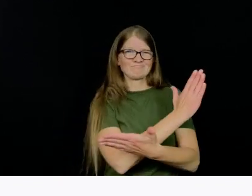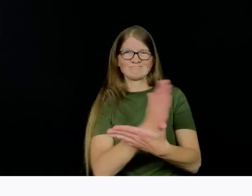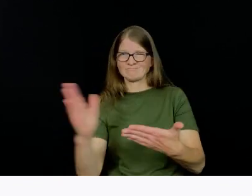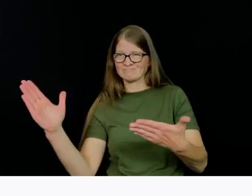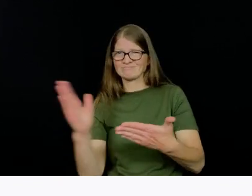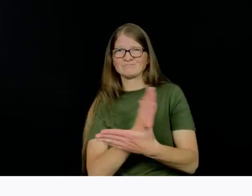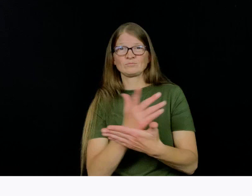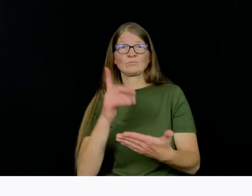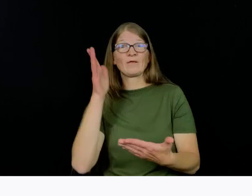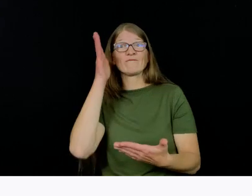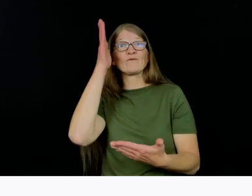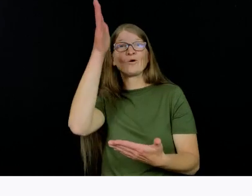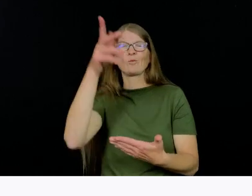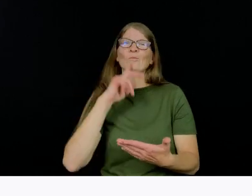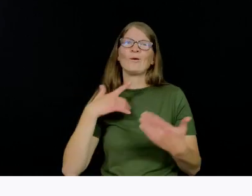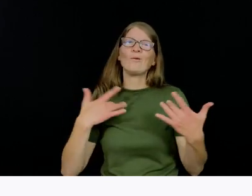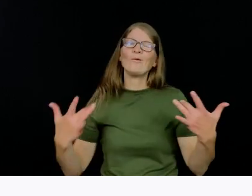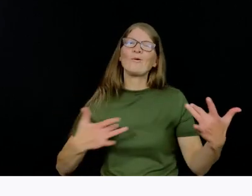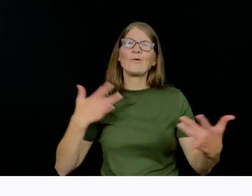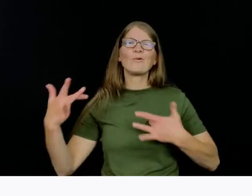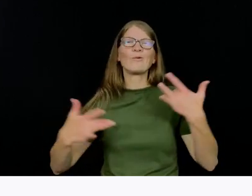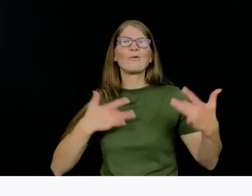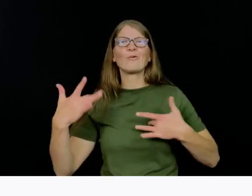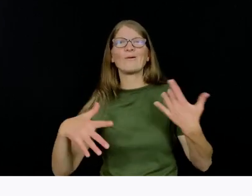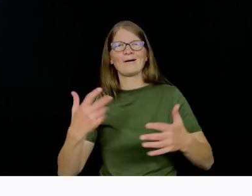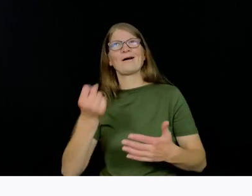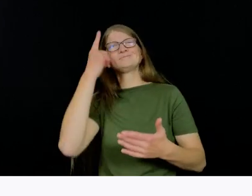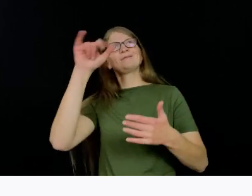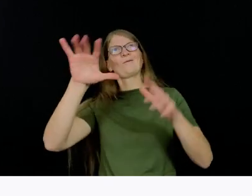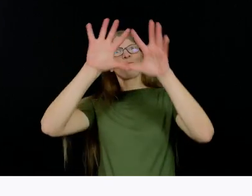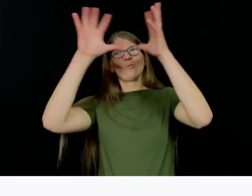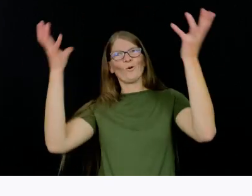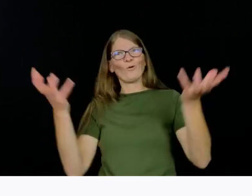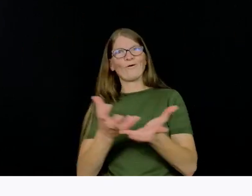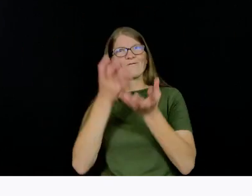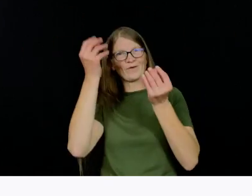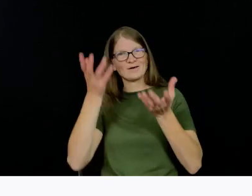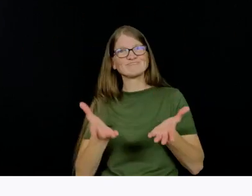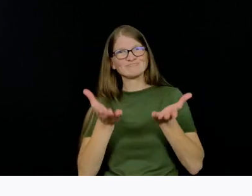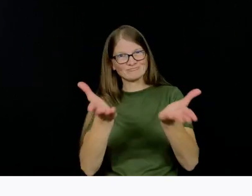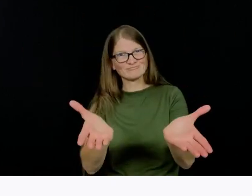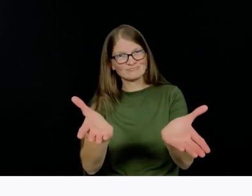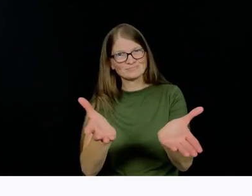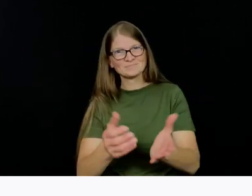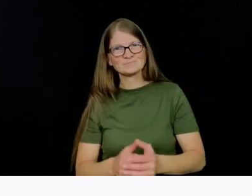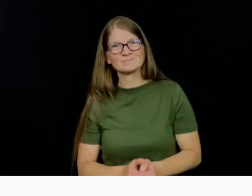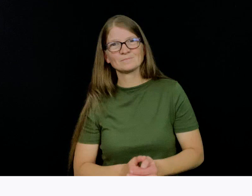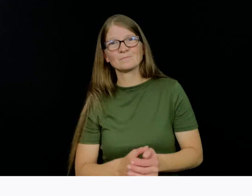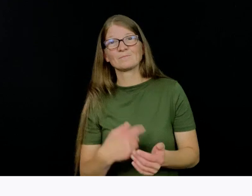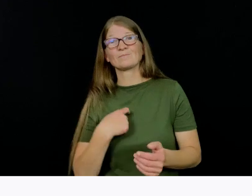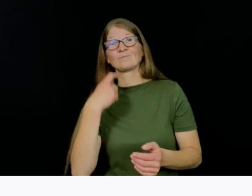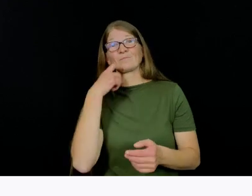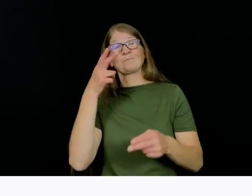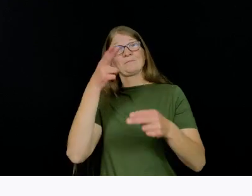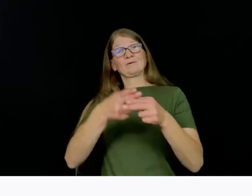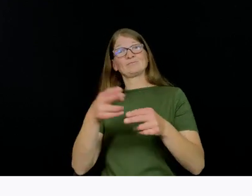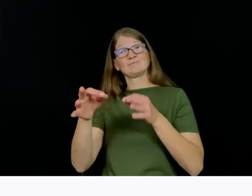وجميع الطرق التي يمكن أن تساعدنا في فهم العالم كما قلت في البداية البحث مشكلة من المستحيل حلّها